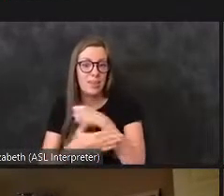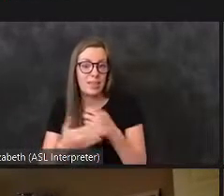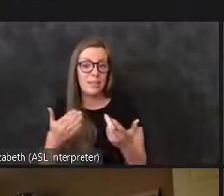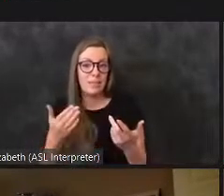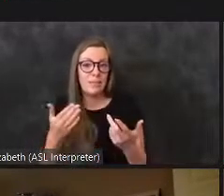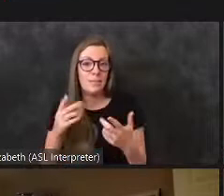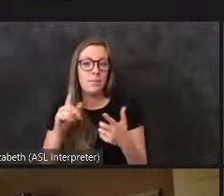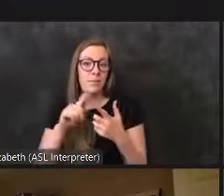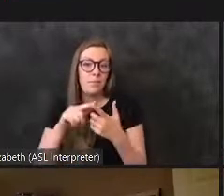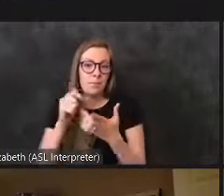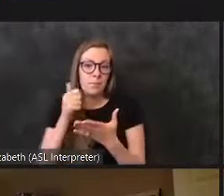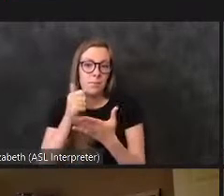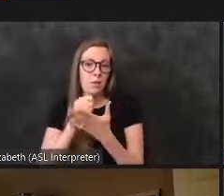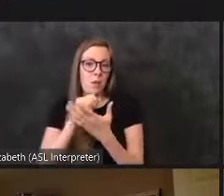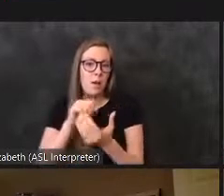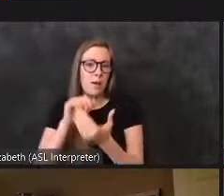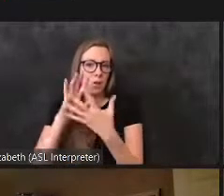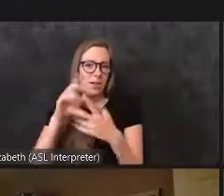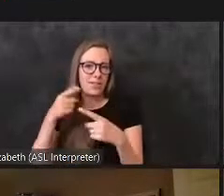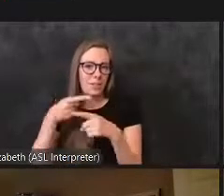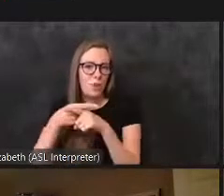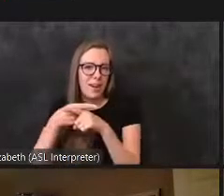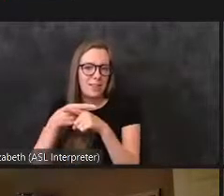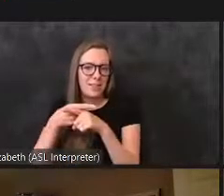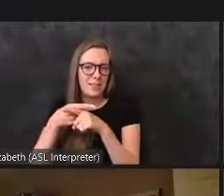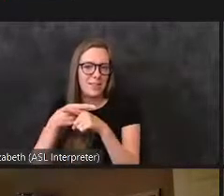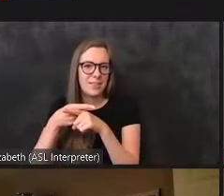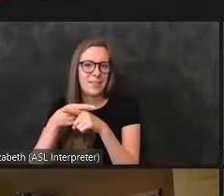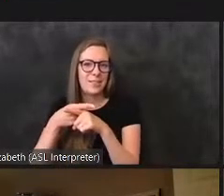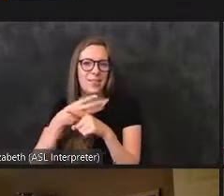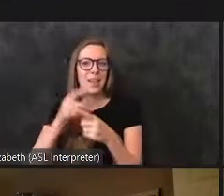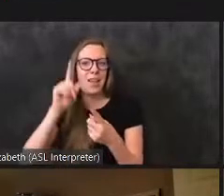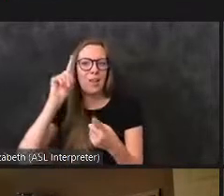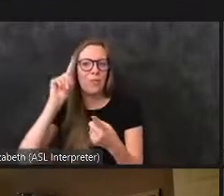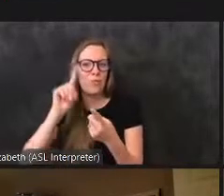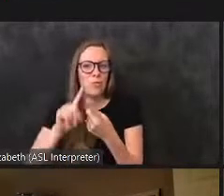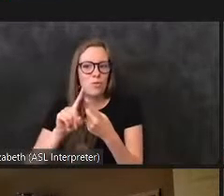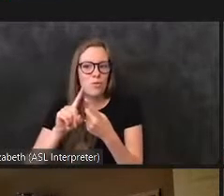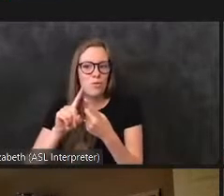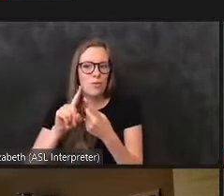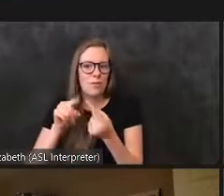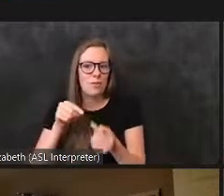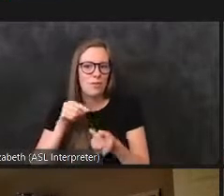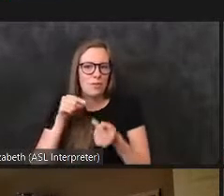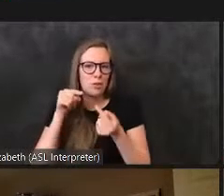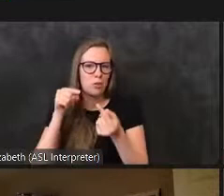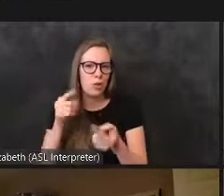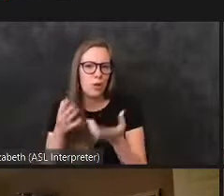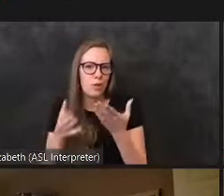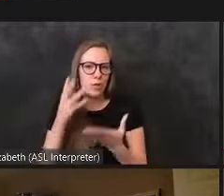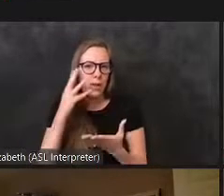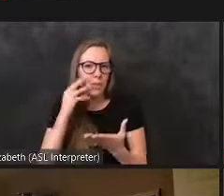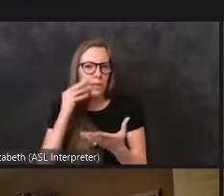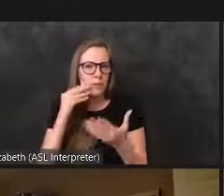Para ayudar y cargase de esa crisis y reducir la fuerza de lo que estás